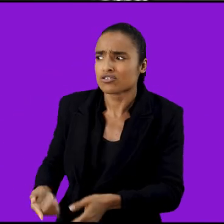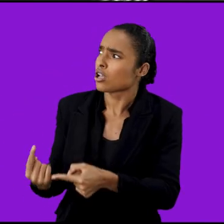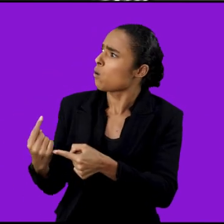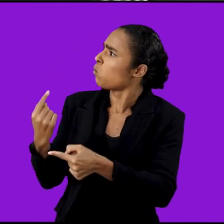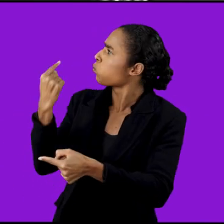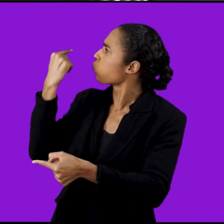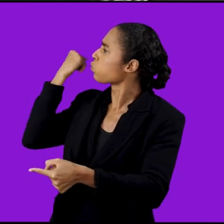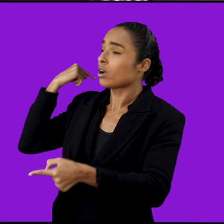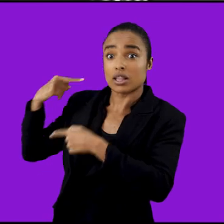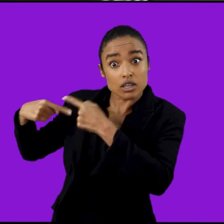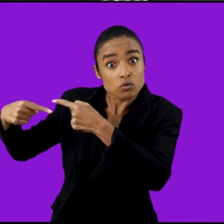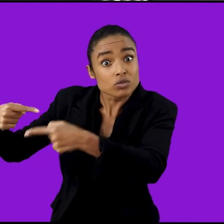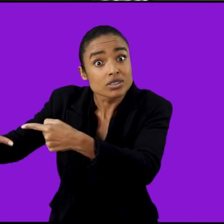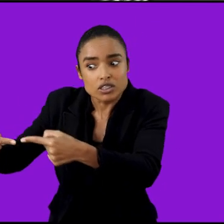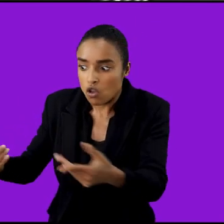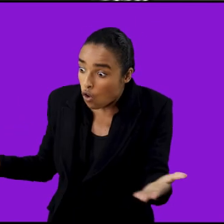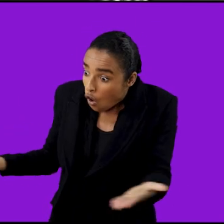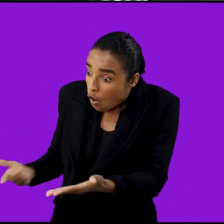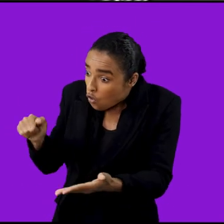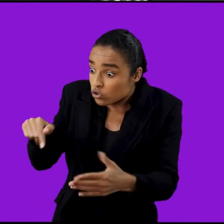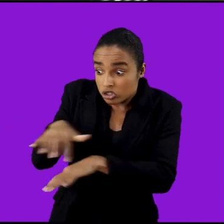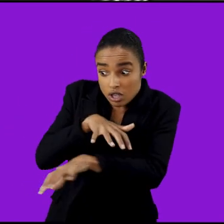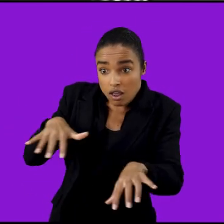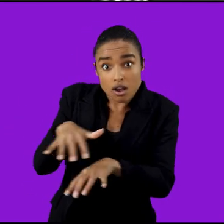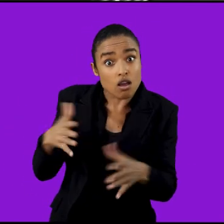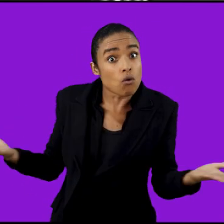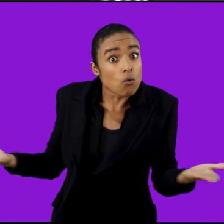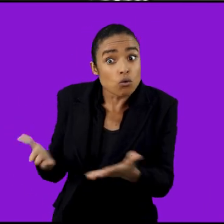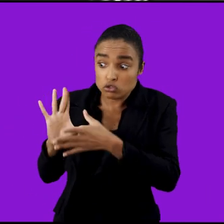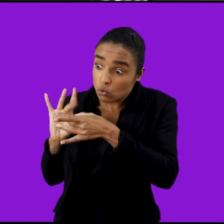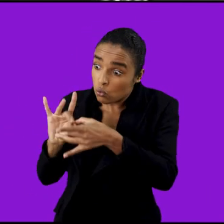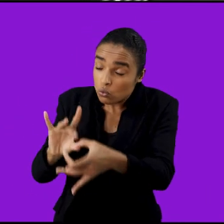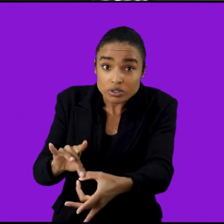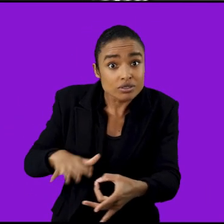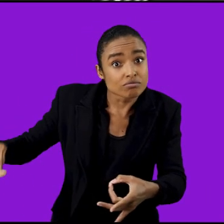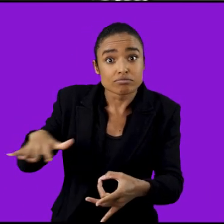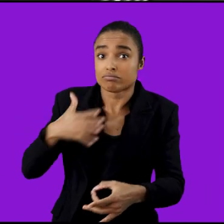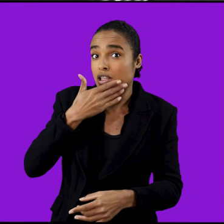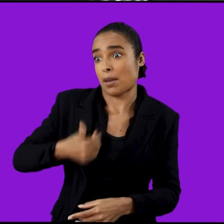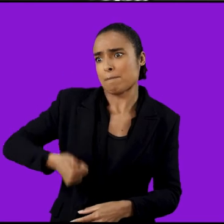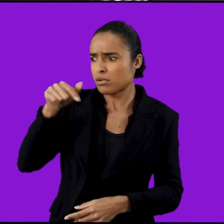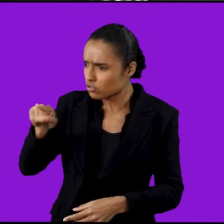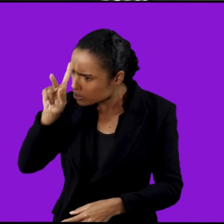fez várias tentativas. Só que hoje cê tem um ambiente muito melhor pra tu fazer, entendeu? Verdade Então reconhece da onde você vem, credita